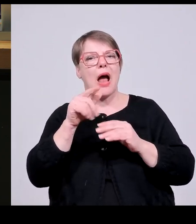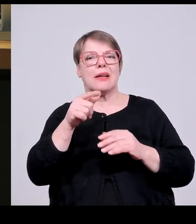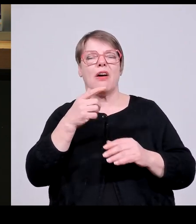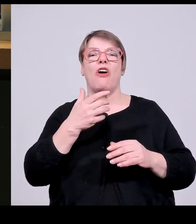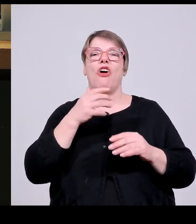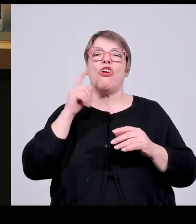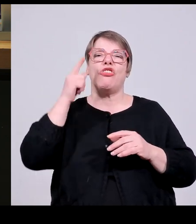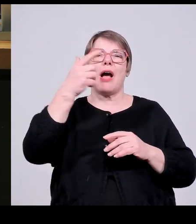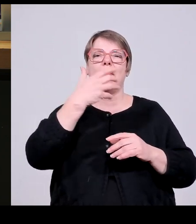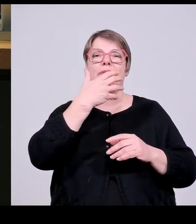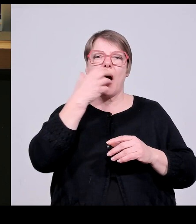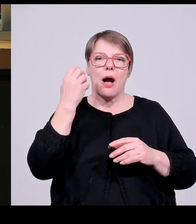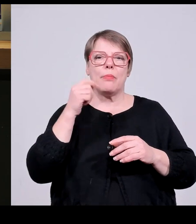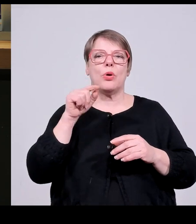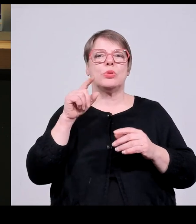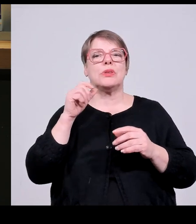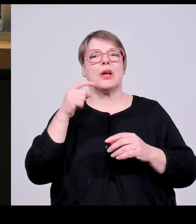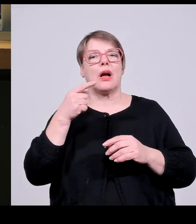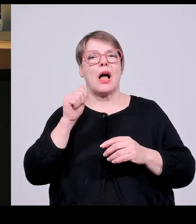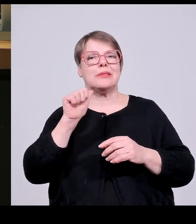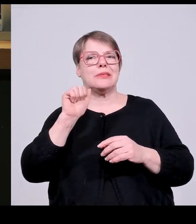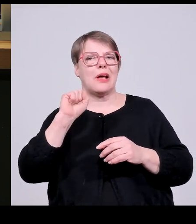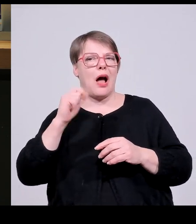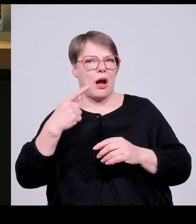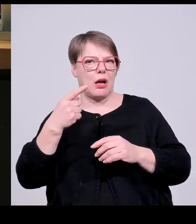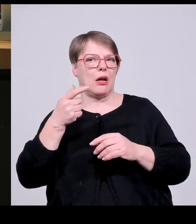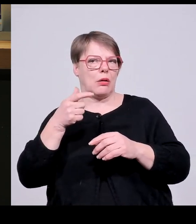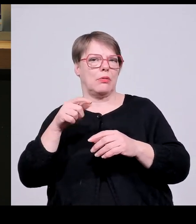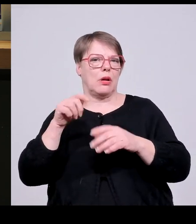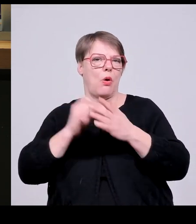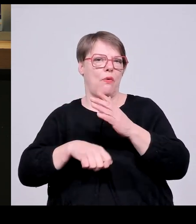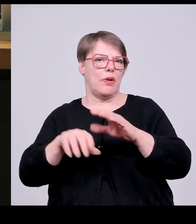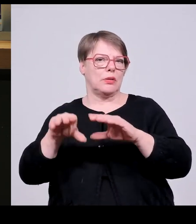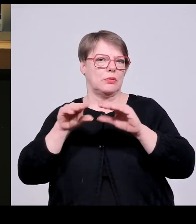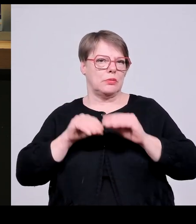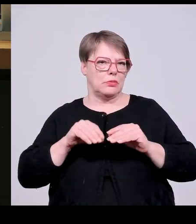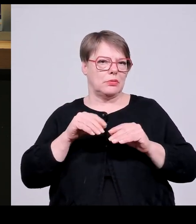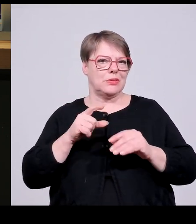Berlinern und der Energiewende zukommen zu lassen. Das geht aber alles nur, wenn